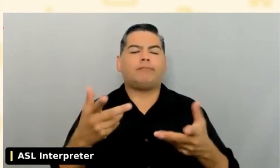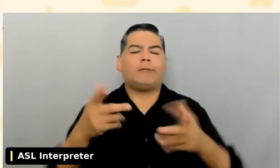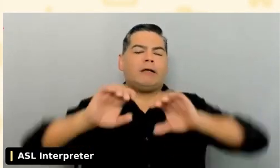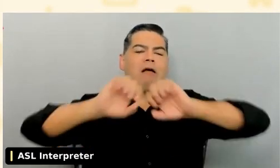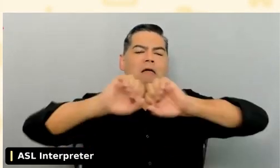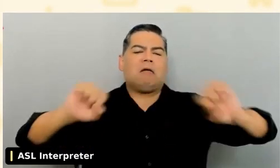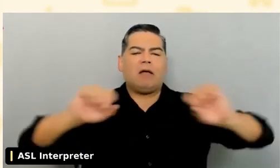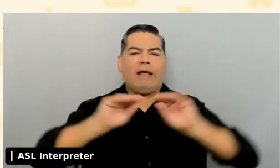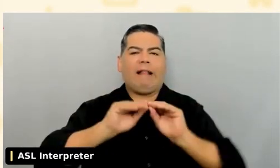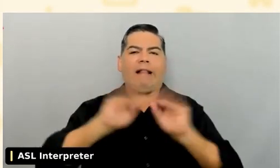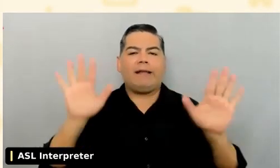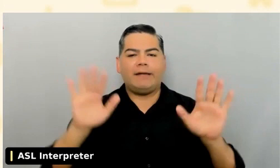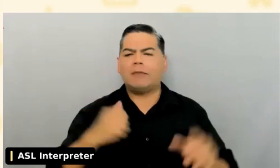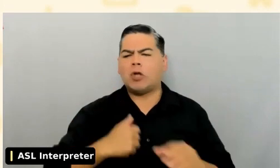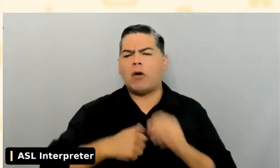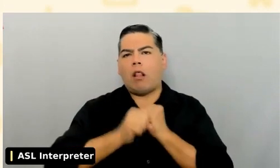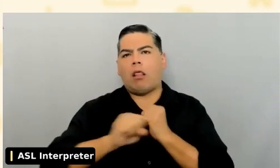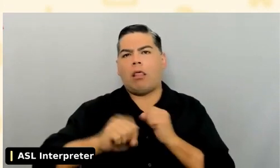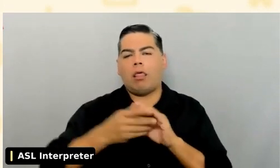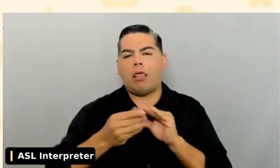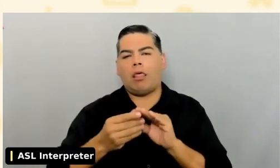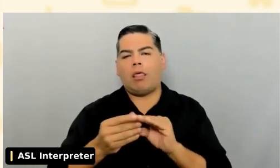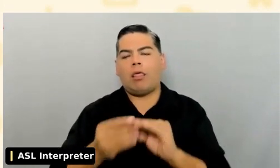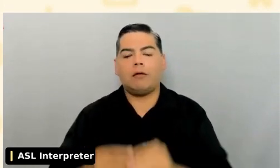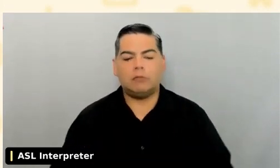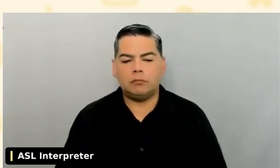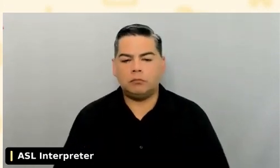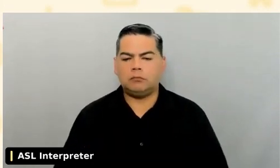Así que sí. Lo siento, fue una respuesta larga. No hay problema.